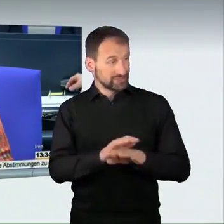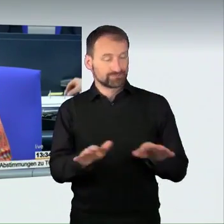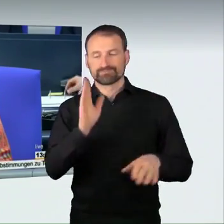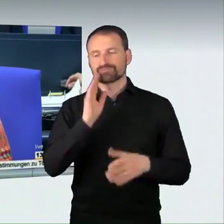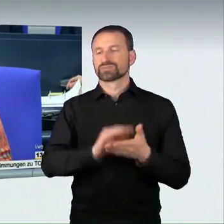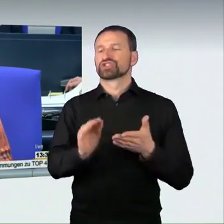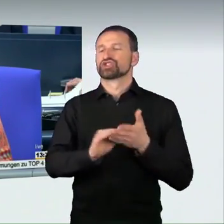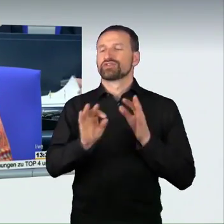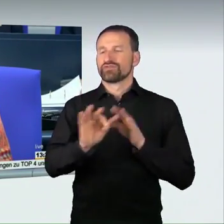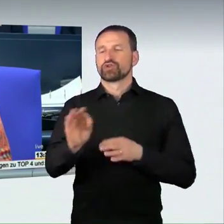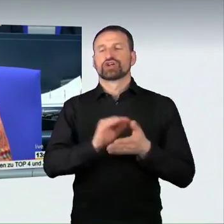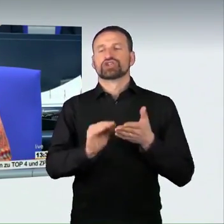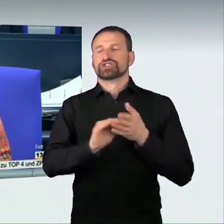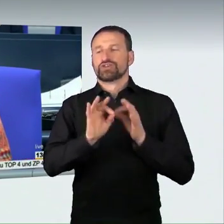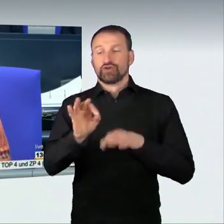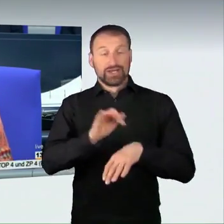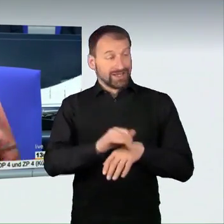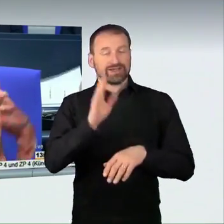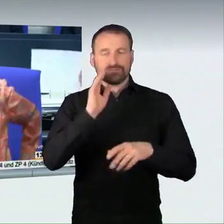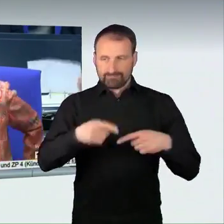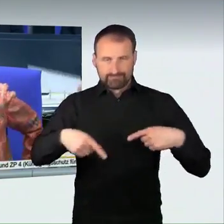mit der Auszählung zu beginnen.